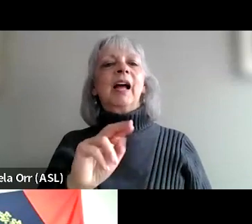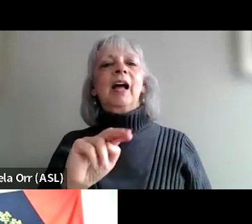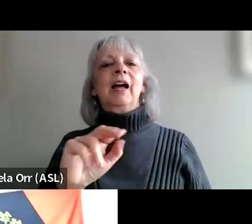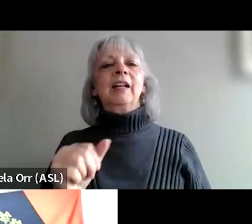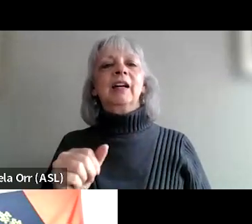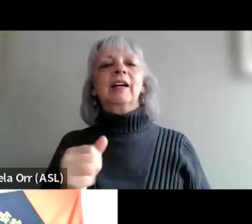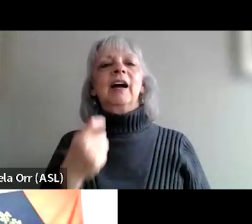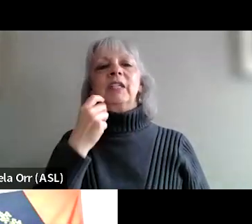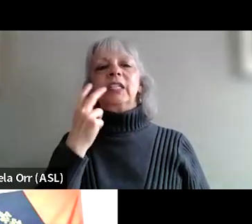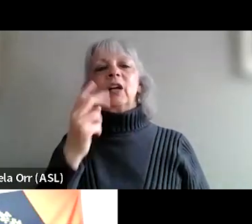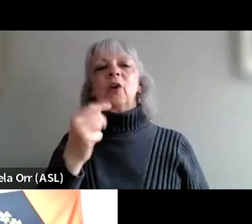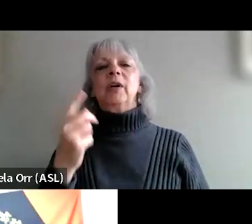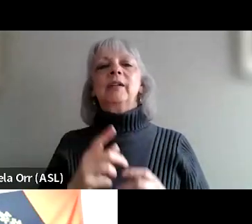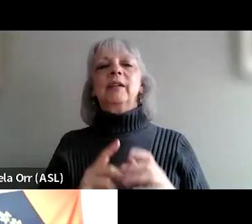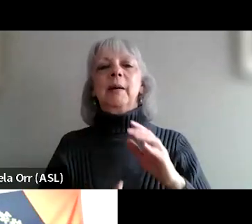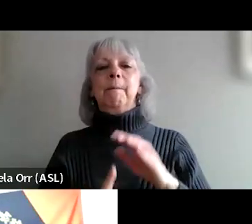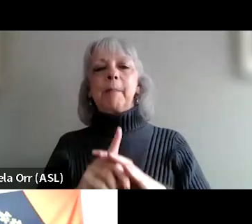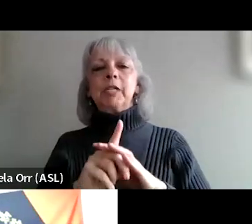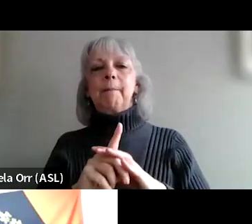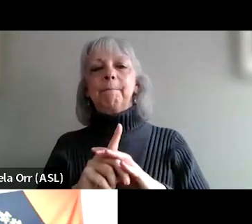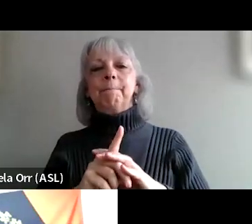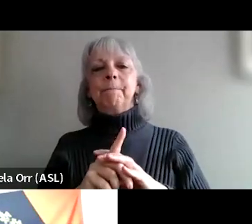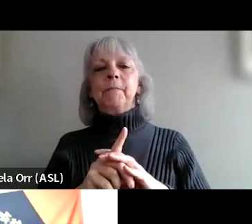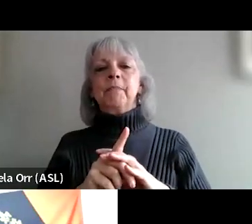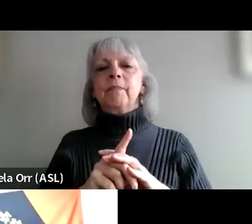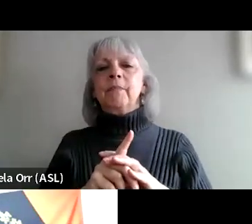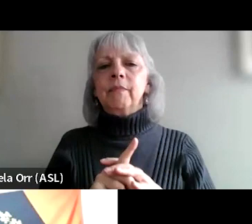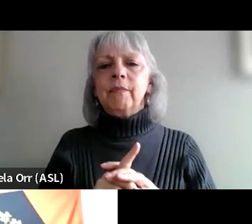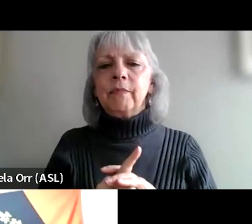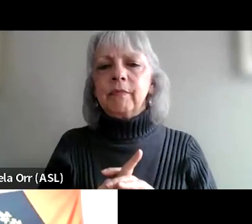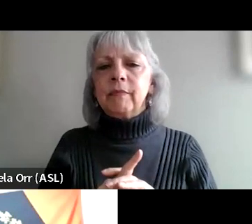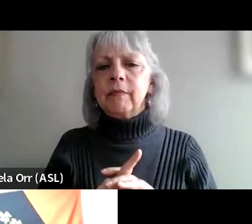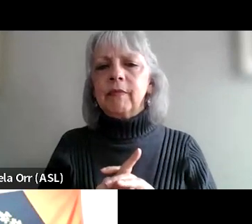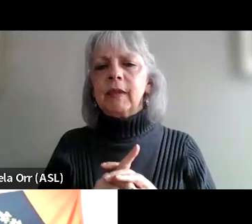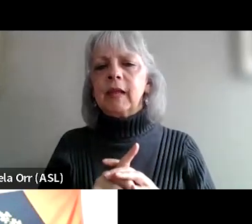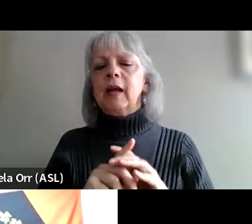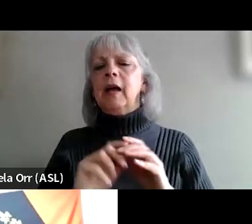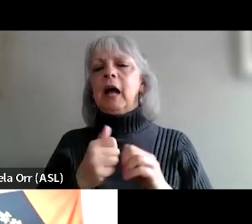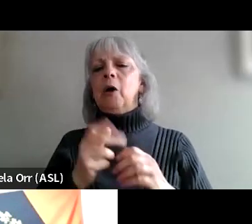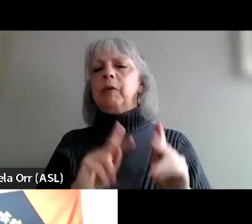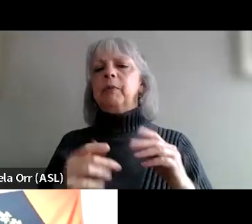que acabo de ver una pregunta que surgió y decía: "¿Los TSC tienen acceso a la continuidad de cuidado